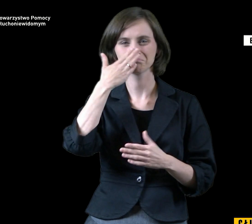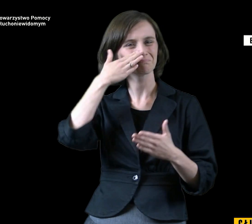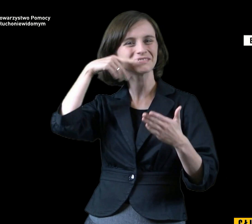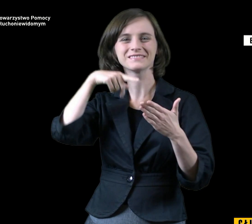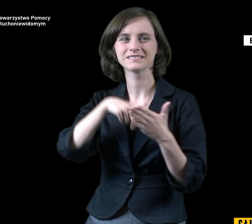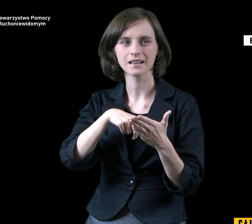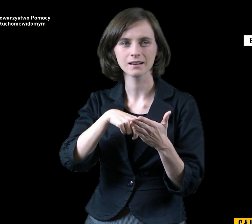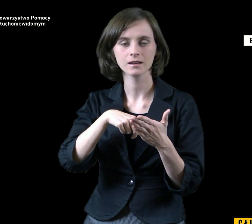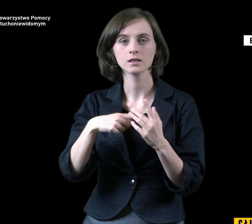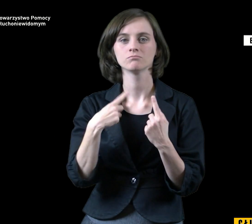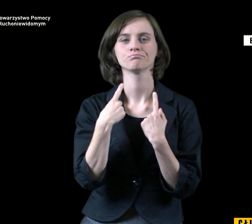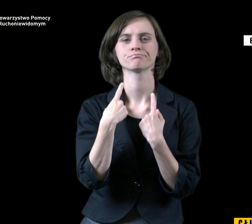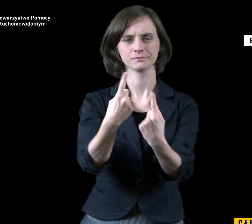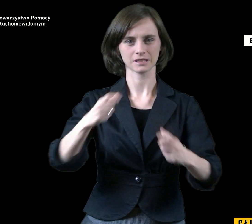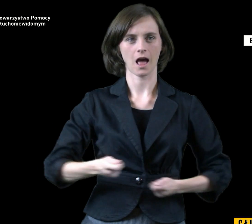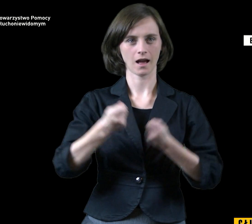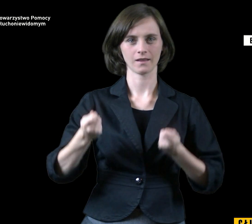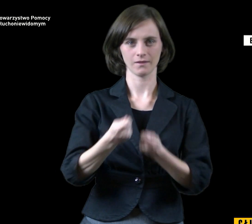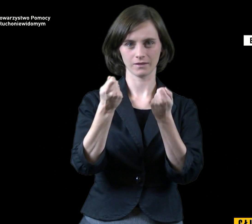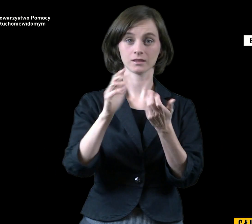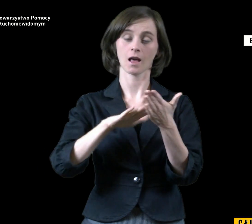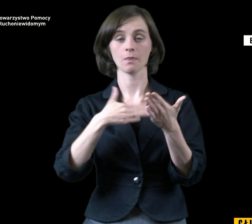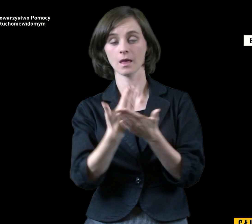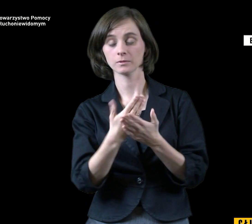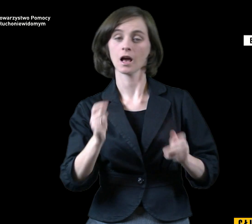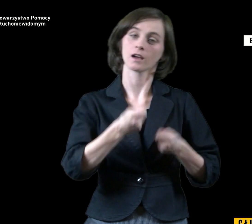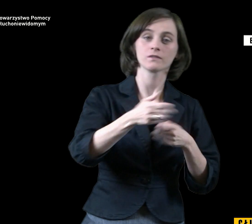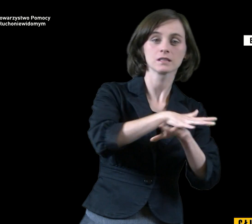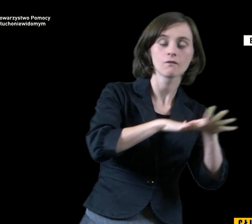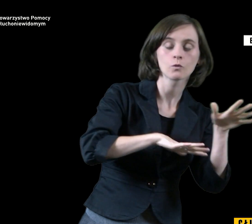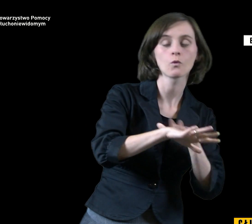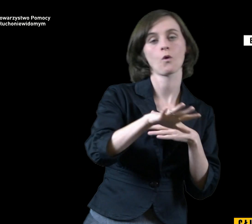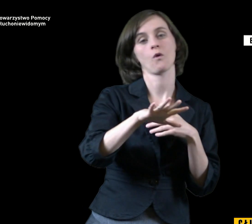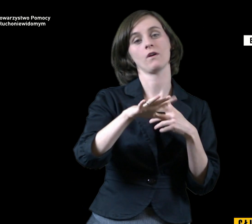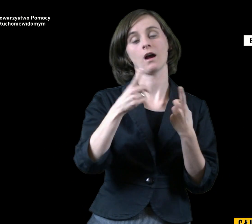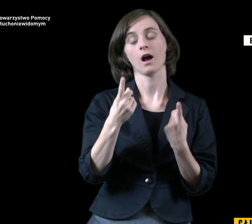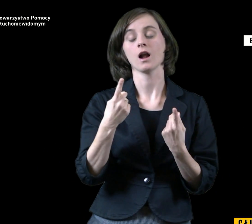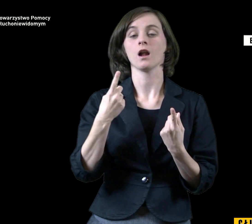Celem projektu jest aktywizacja społeczna